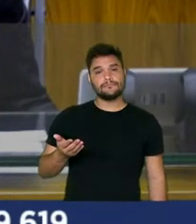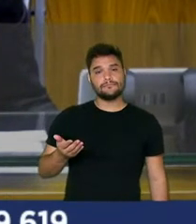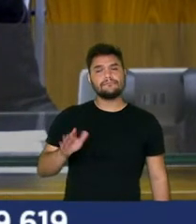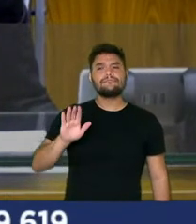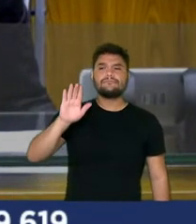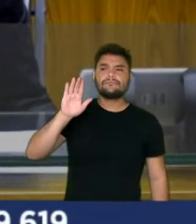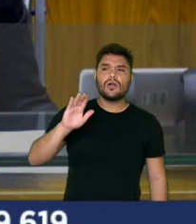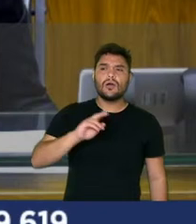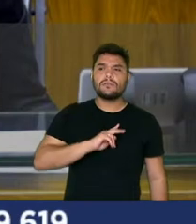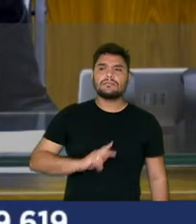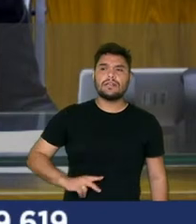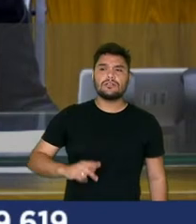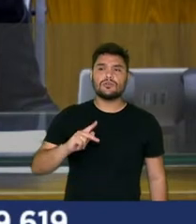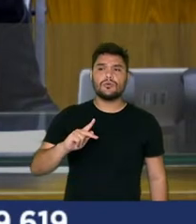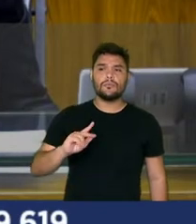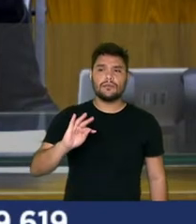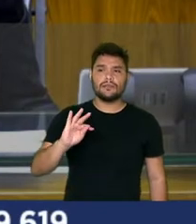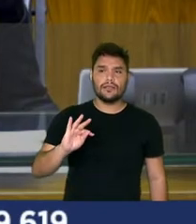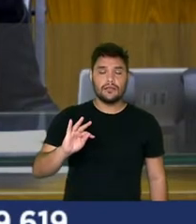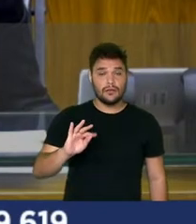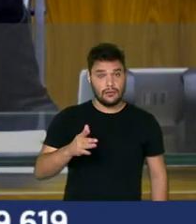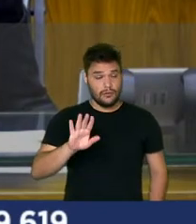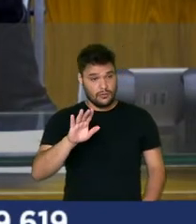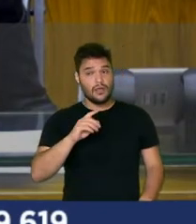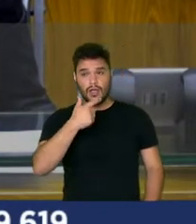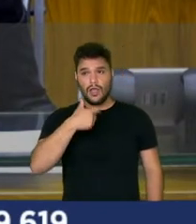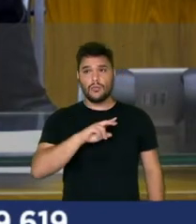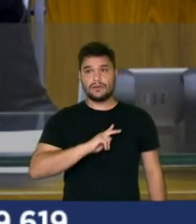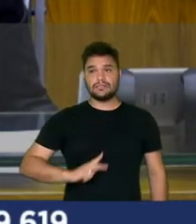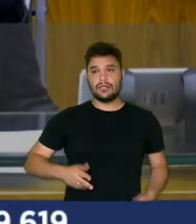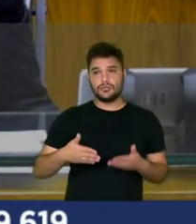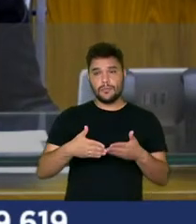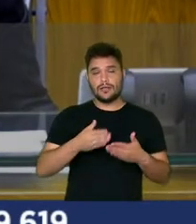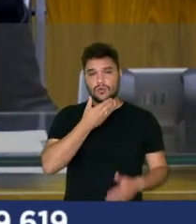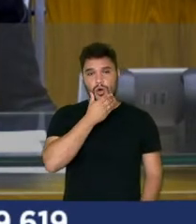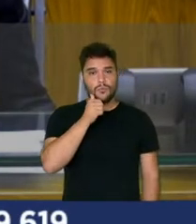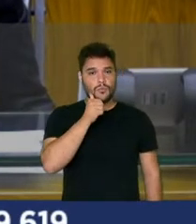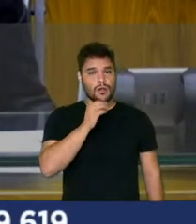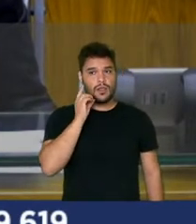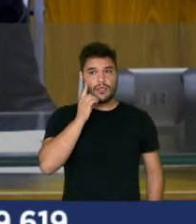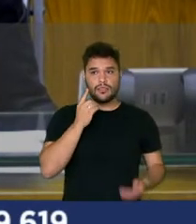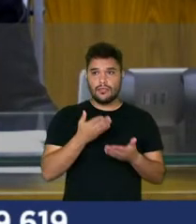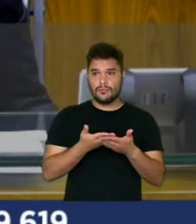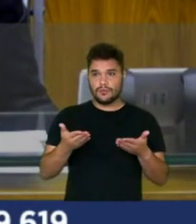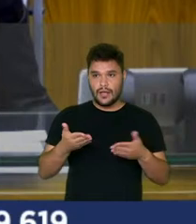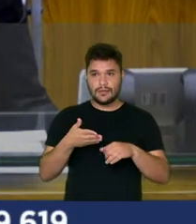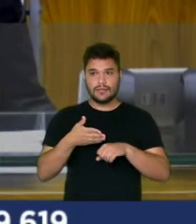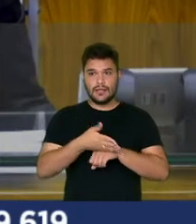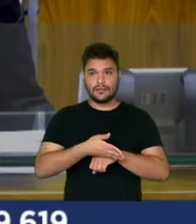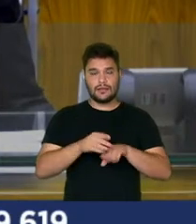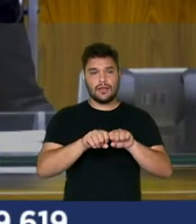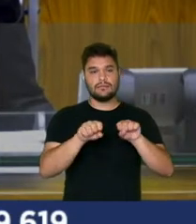ORIENTA O PT? A PRESIDÊNCIA SOL SOLICITA... [DEPUTADO]: PRESIDENTE, O PT... [PRESIDENTE]: A PRESIDÊNCIA SOLICITA, SENHORAS DEPUTADAS E SENHORES DEPUTADOS QUE REGISTREM SEUS